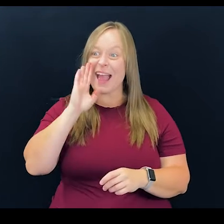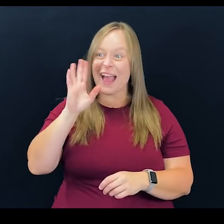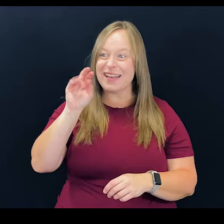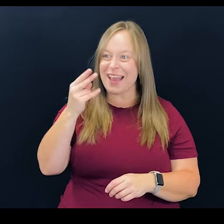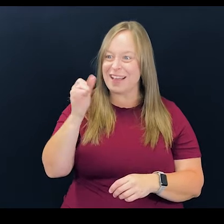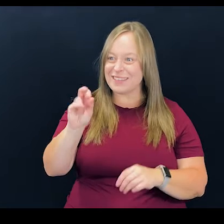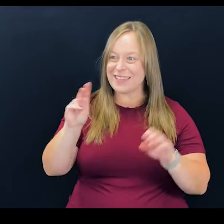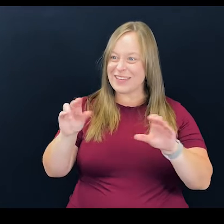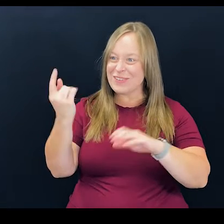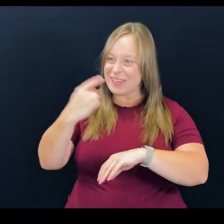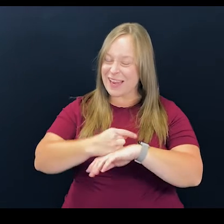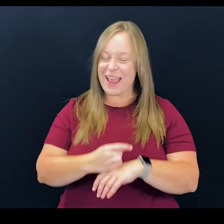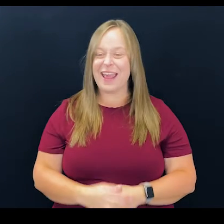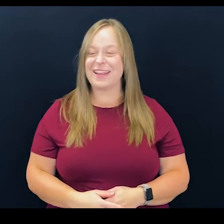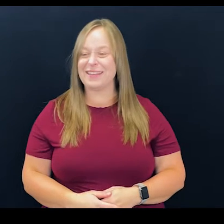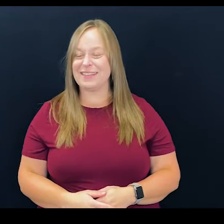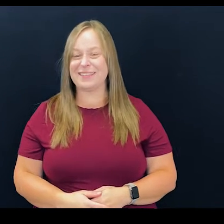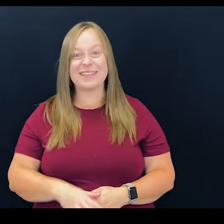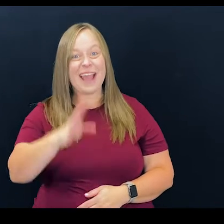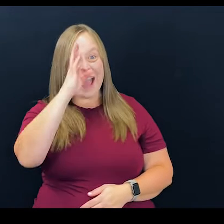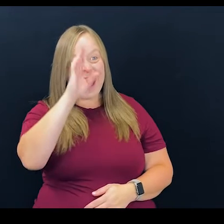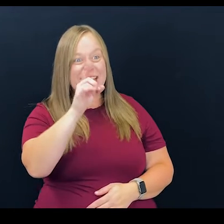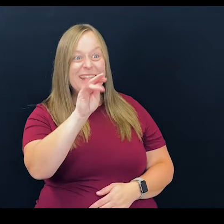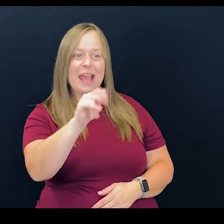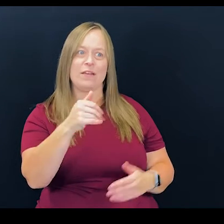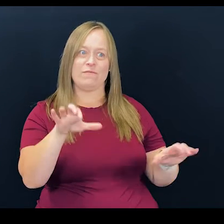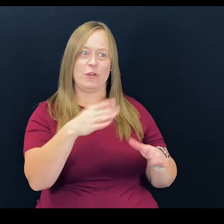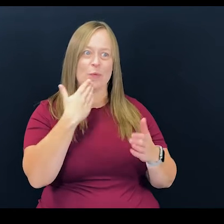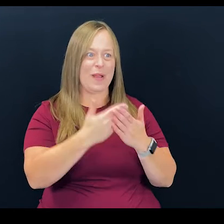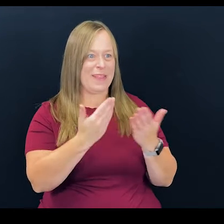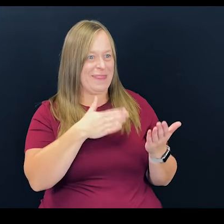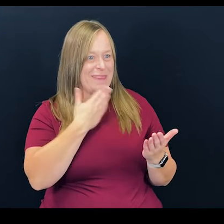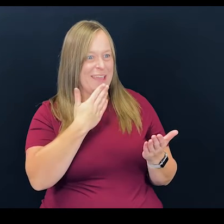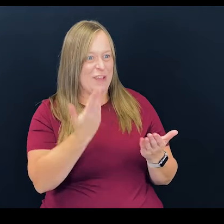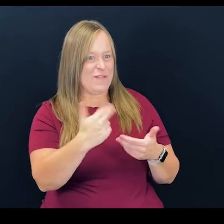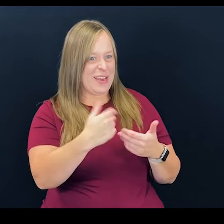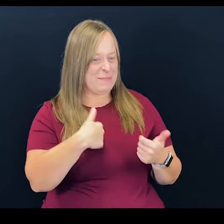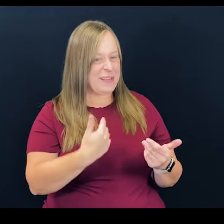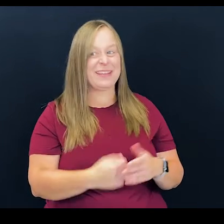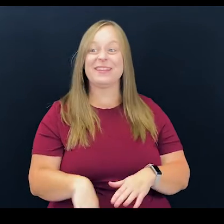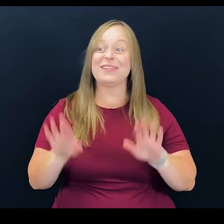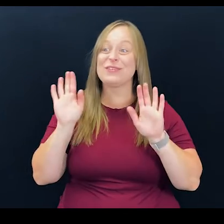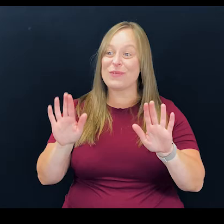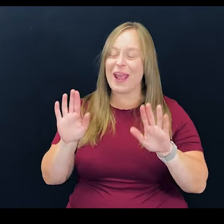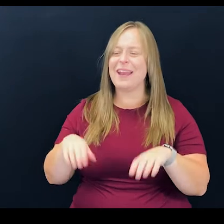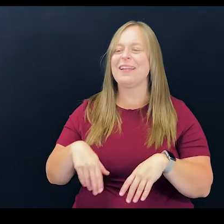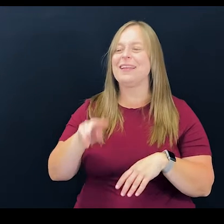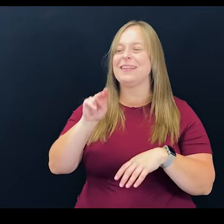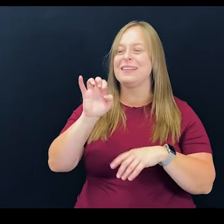Hola Nelson, ¿cómo estás hoy? Hola, Diana! Muy bien. Gracias por tenerme. Super! Nelson,